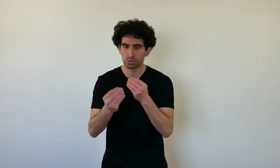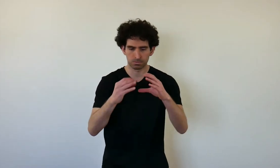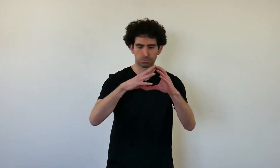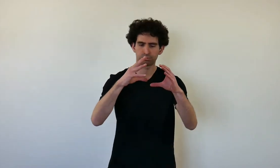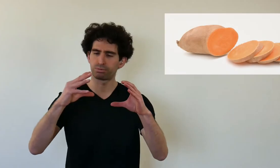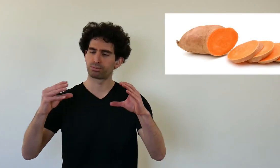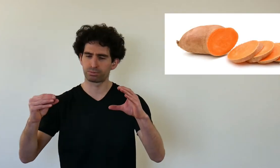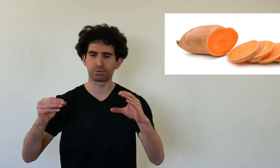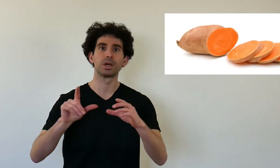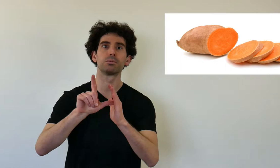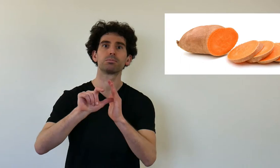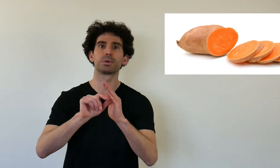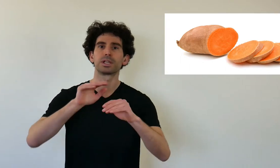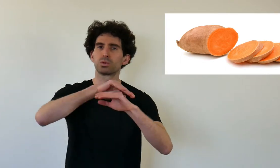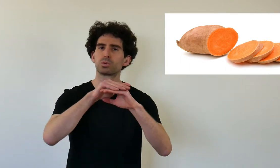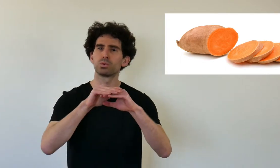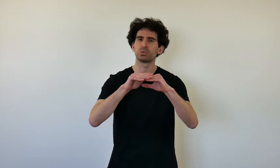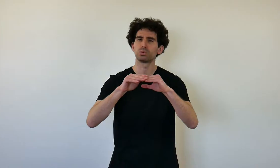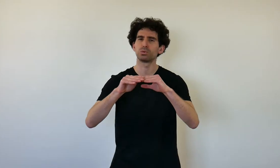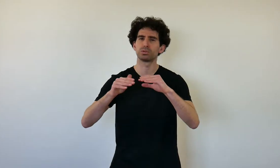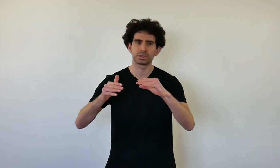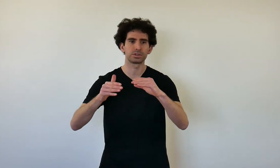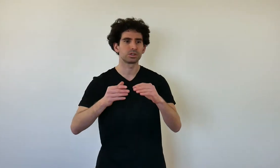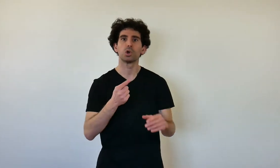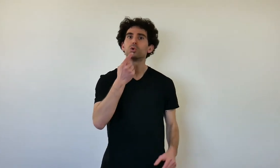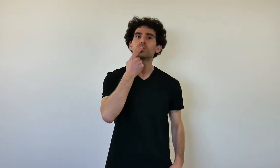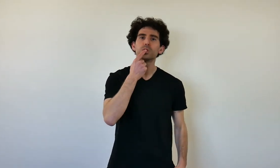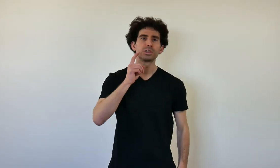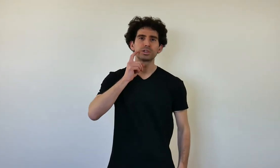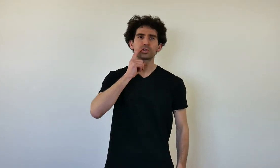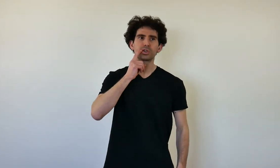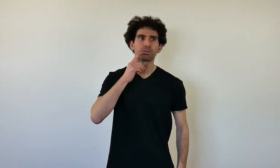Et les patates douces dont le goût est sucré ?